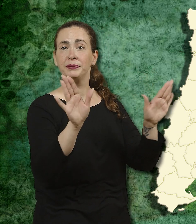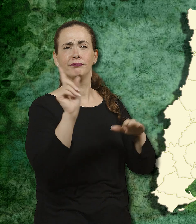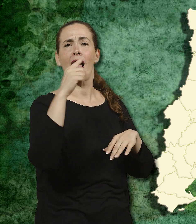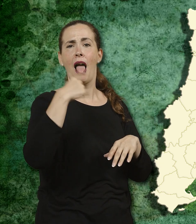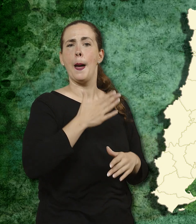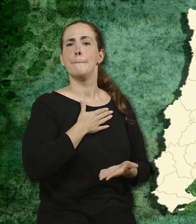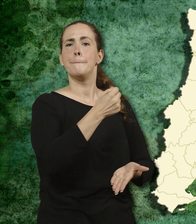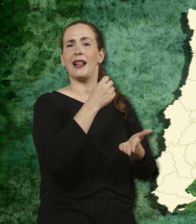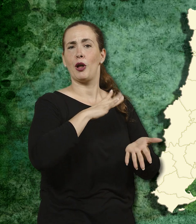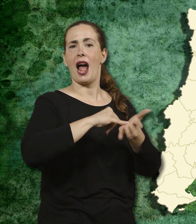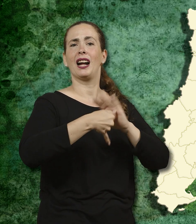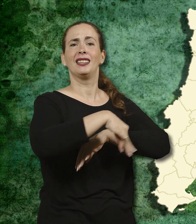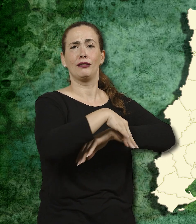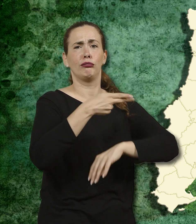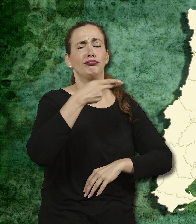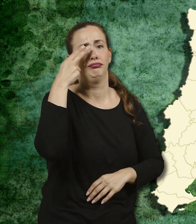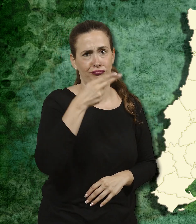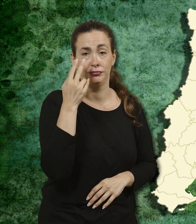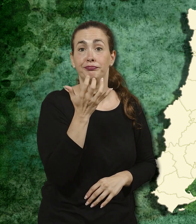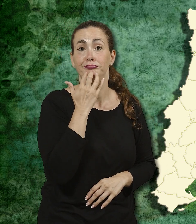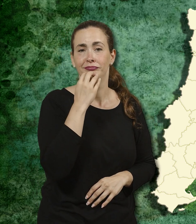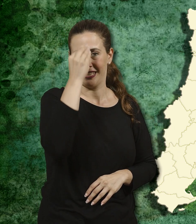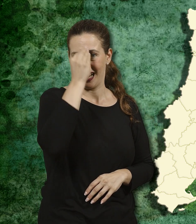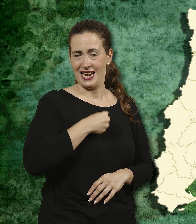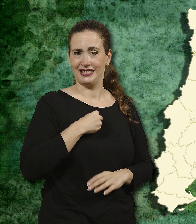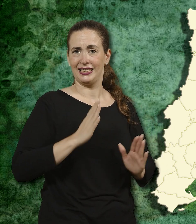el municipi compta amb un interessant patrimoni arquitectònic,